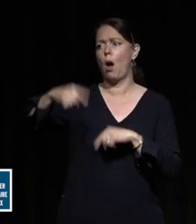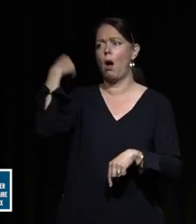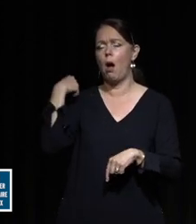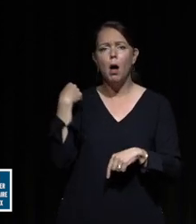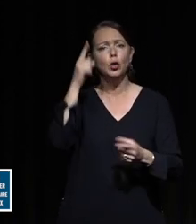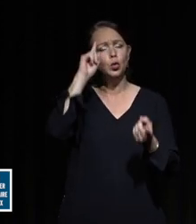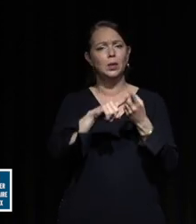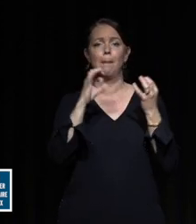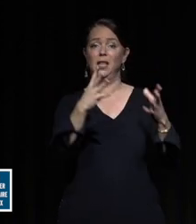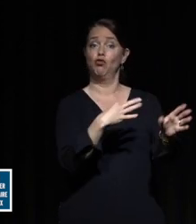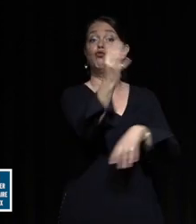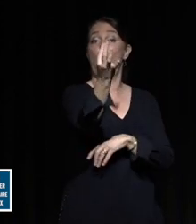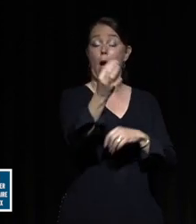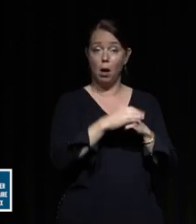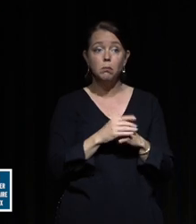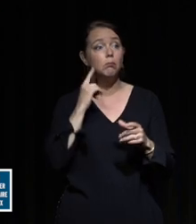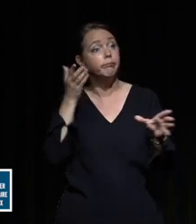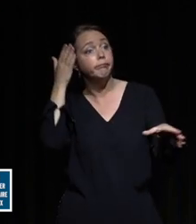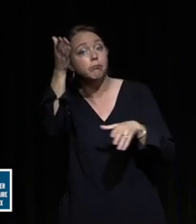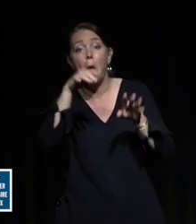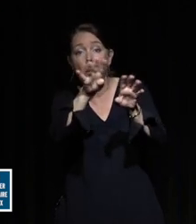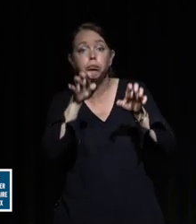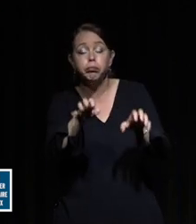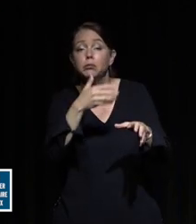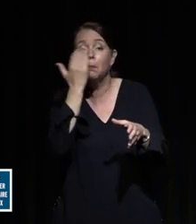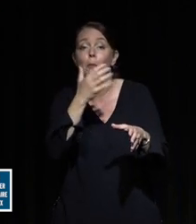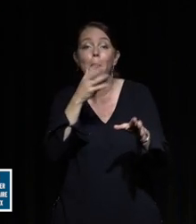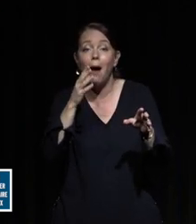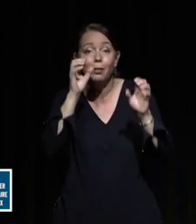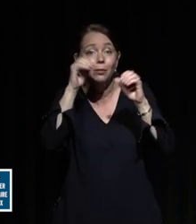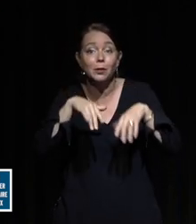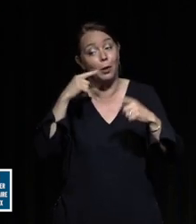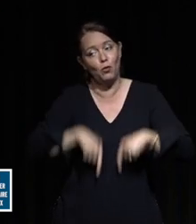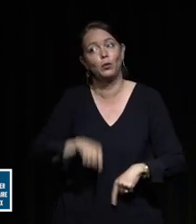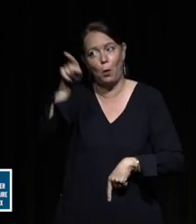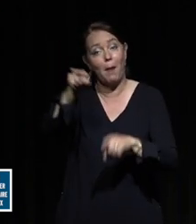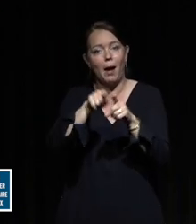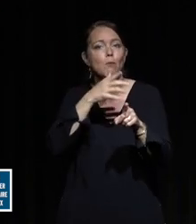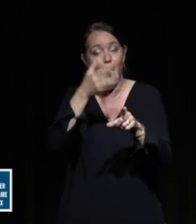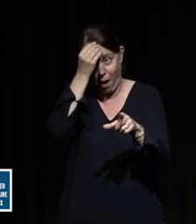a on savait pas complètement l'avenir comme le gouvernement d'ailleurs mais le gouvernement sous